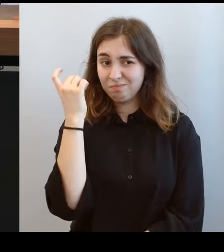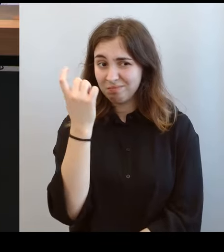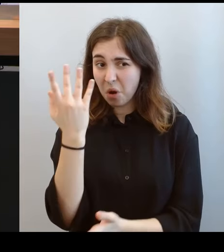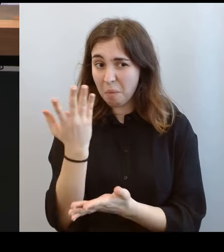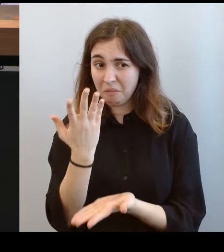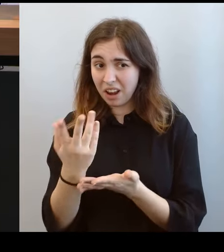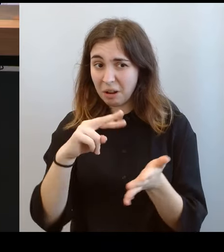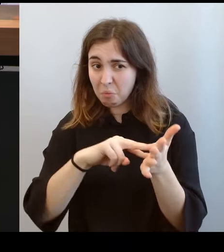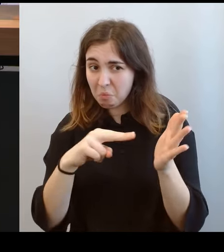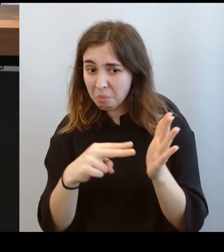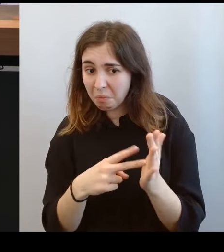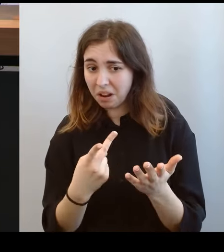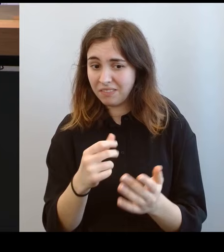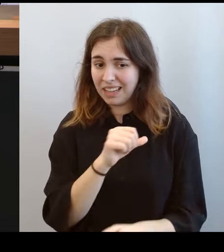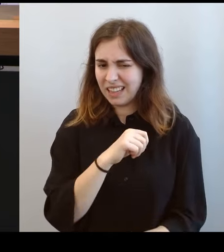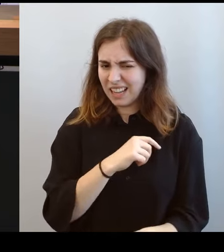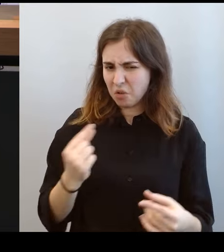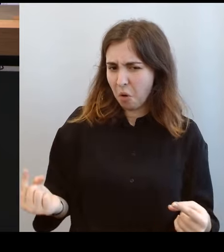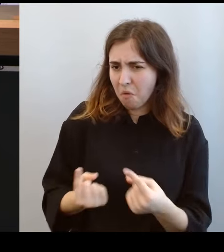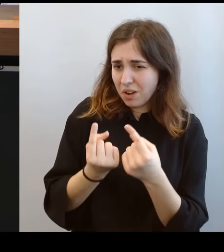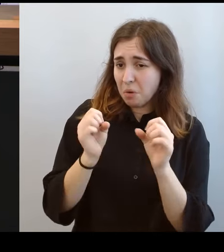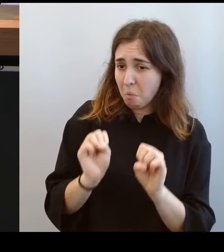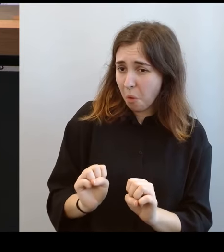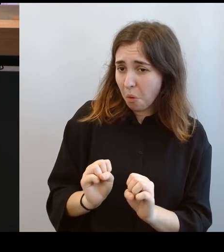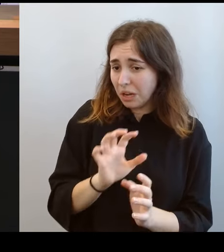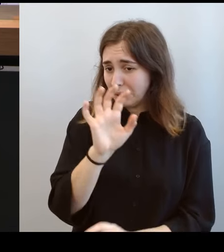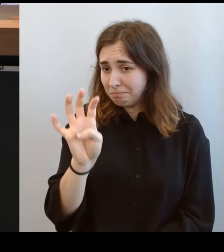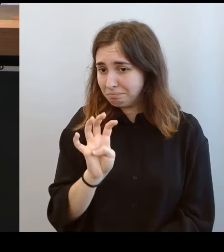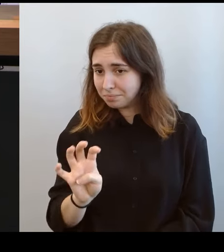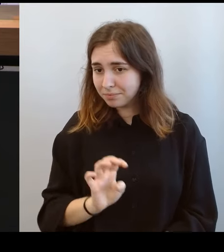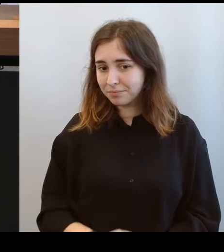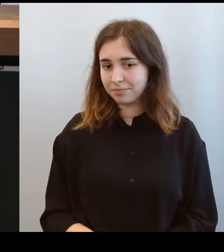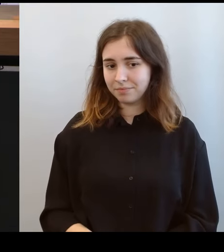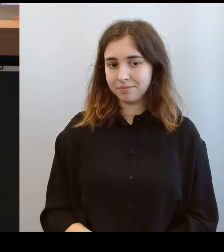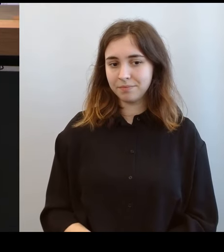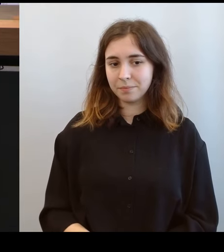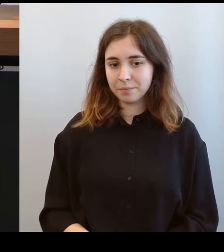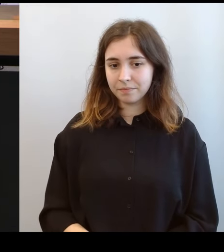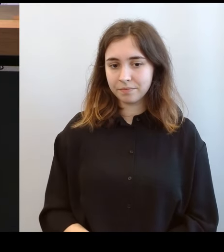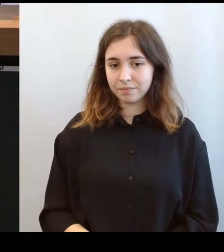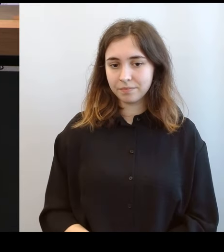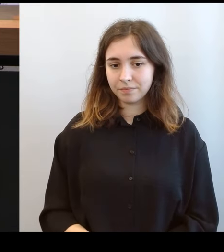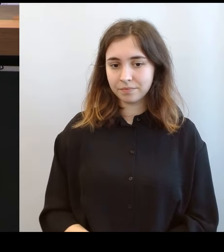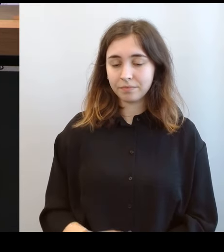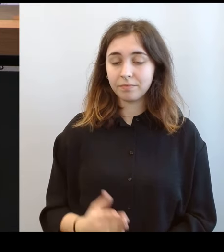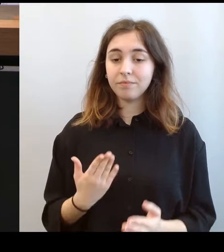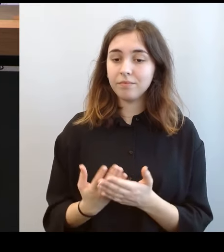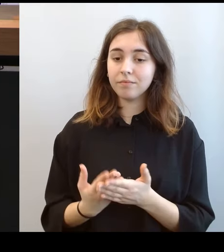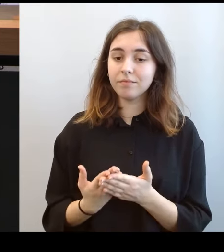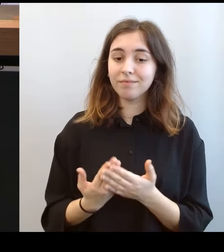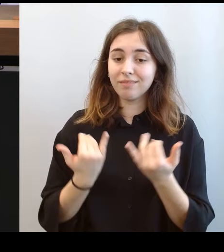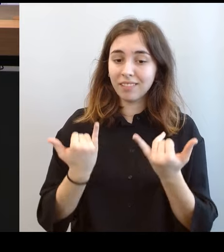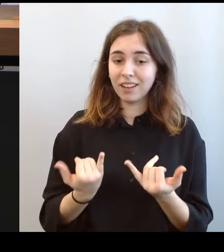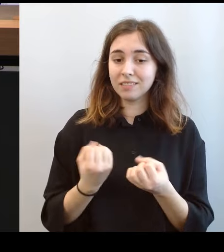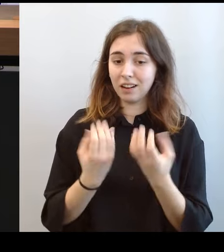Insofern ist es zu begrüßen, und das tun wir auch, dass der Senat jetzt Regelungen gefunden hat, die vermeiden sollen,